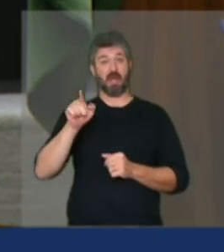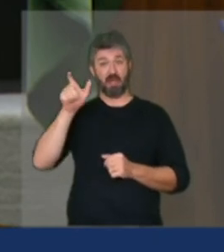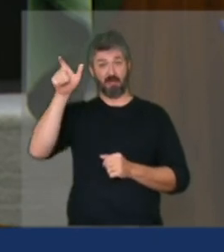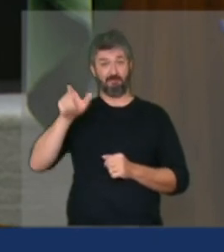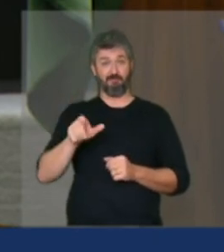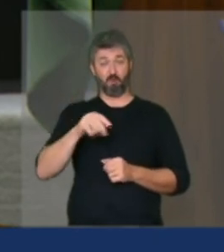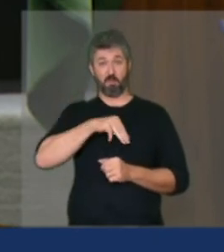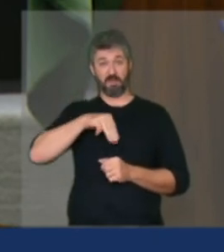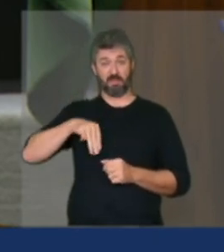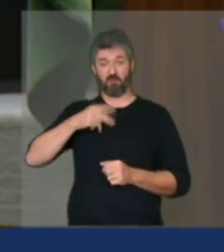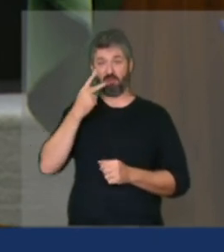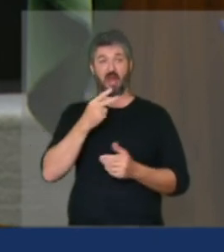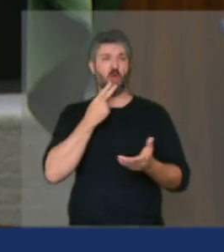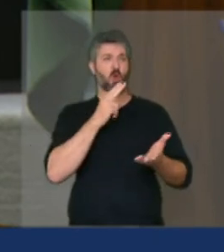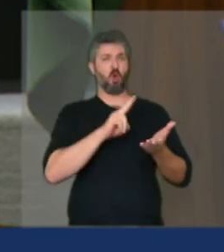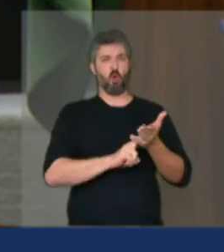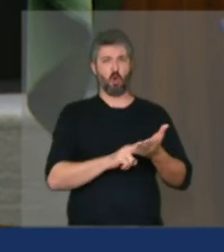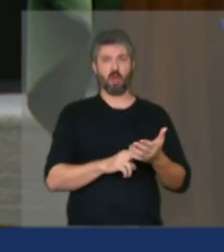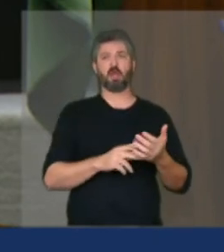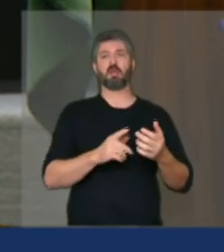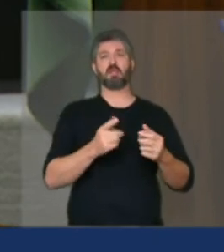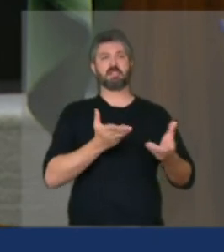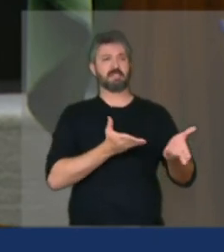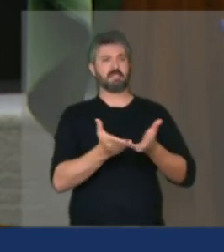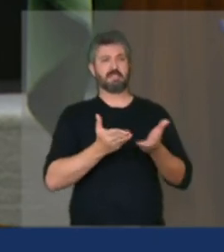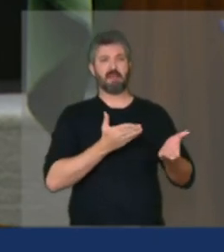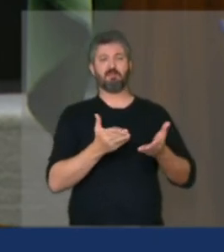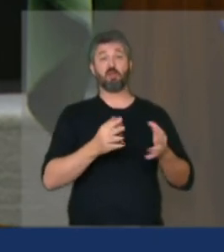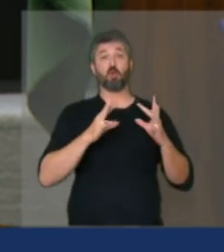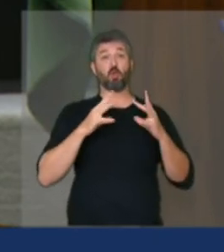INSERIDOS EM TODOS OS MUNICÍ PIOS... DO NOSSO PAÍS... QUANDO TAMBÉM ELE AFIRMA QUE